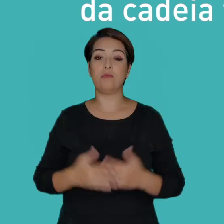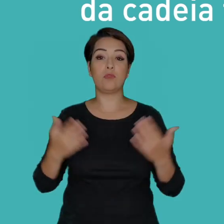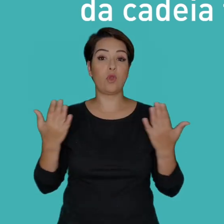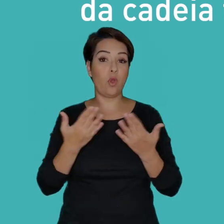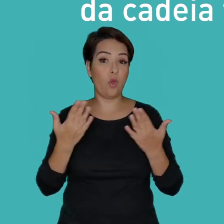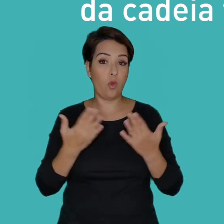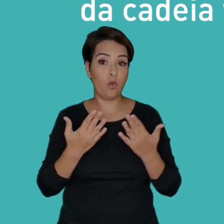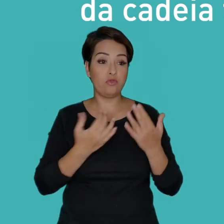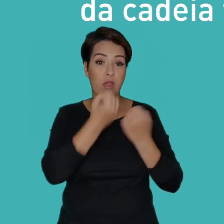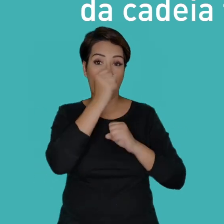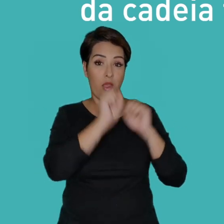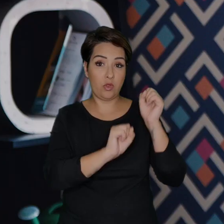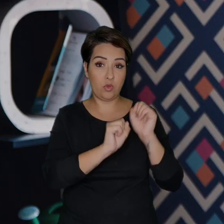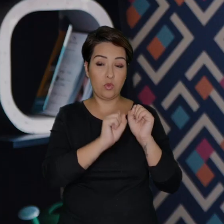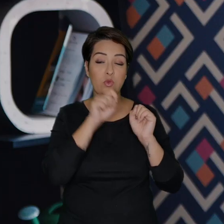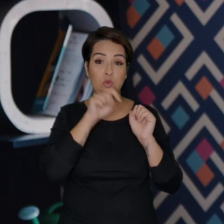Atualmente a indústria da moda